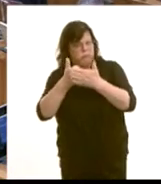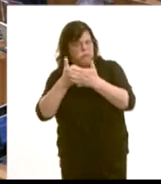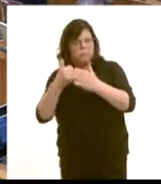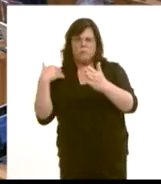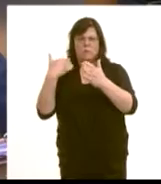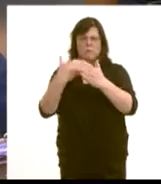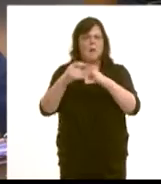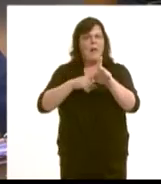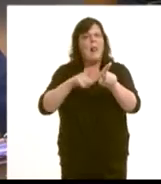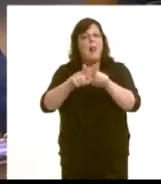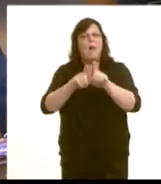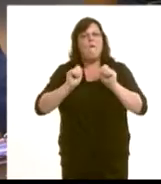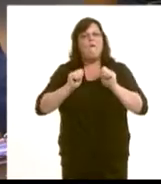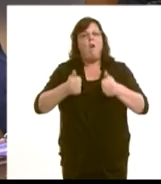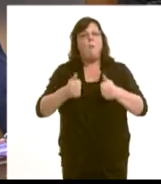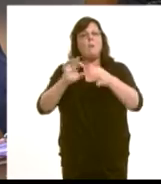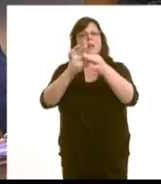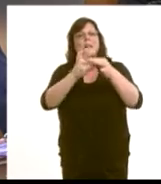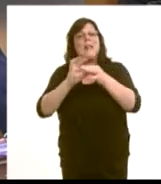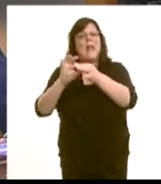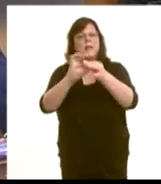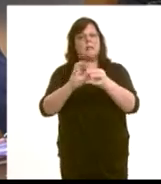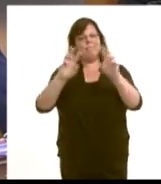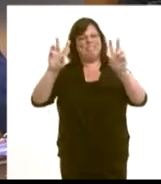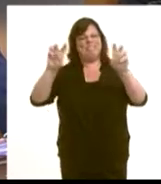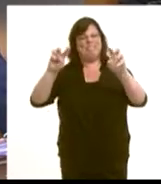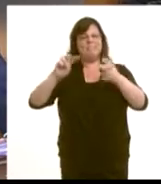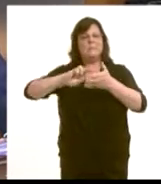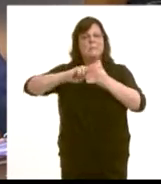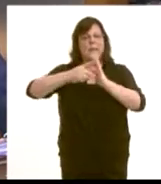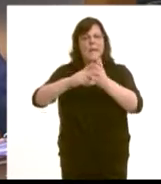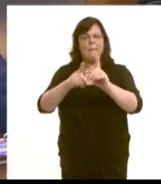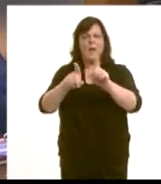Carwyn Jones: Maeín wir i ddweud ein bod ni wedi cefnogi ffermwyr i wneud hynny dros